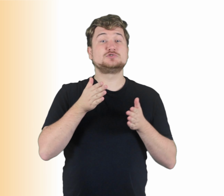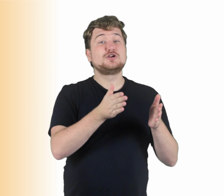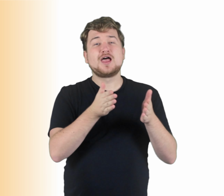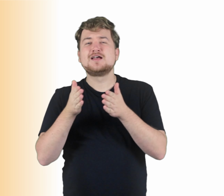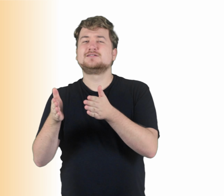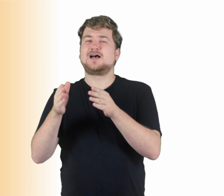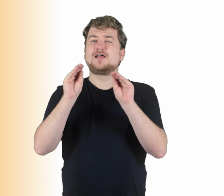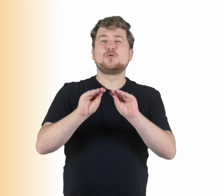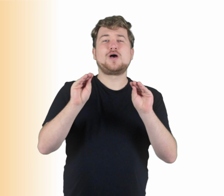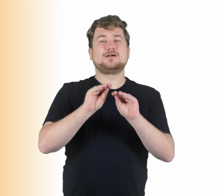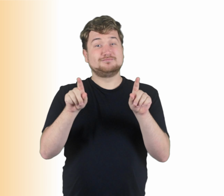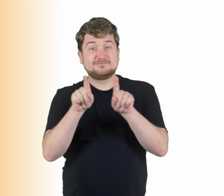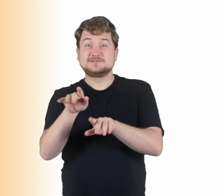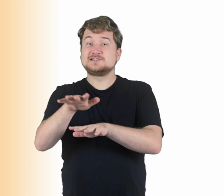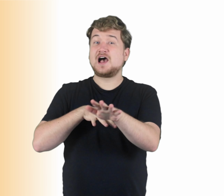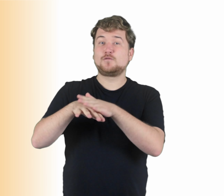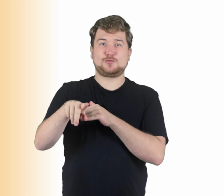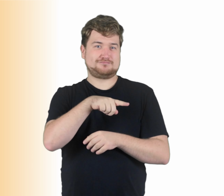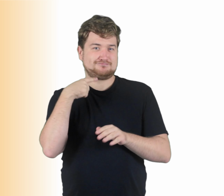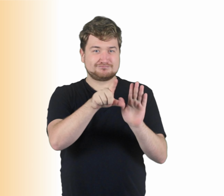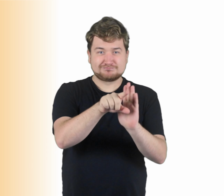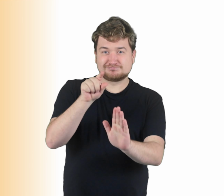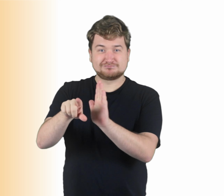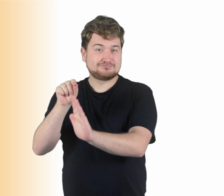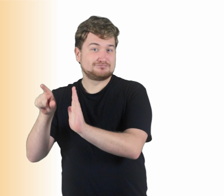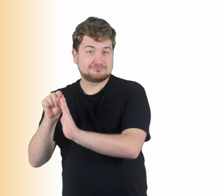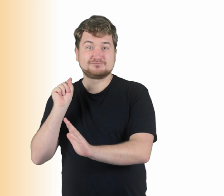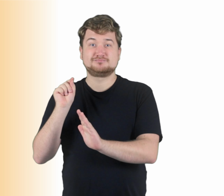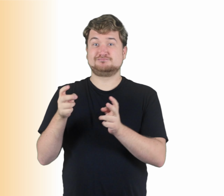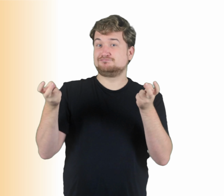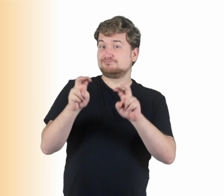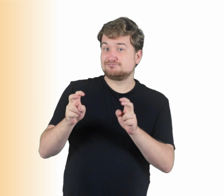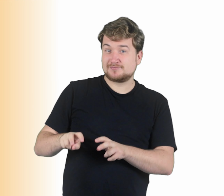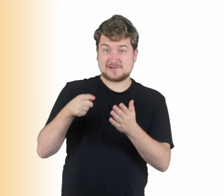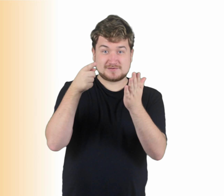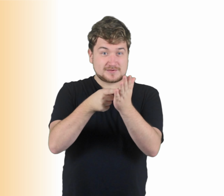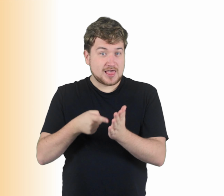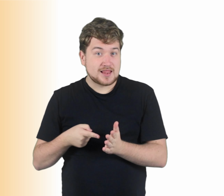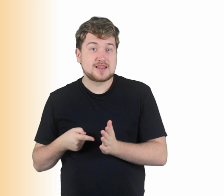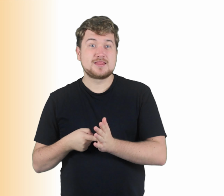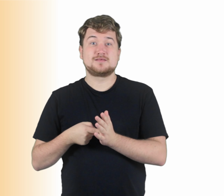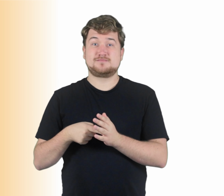Wybieramy też ścieżkę edukacji i zawód, stawiamy cele życiowe.